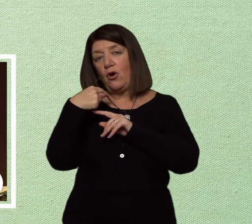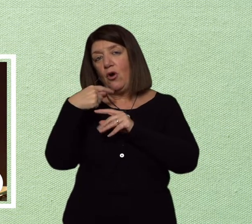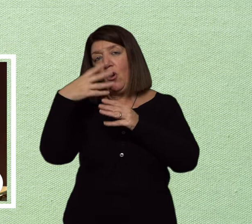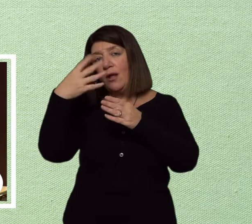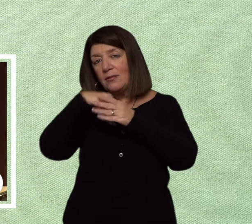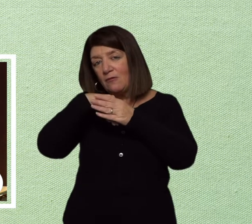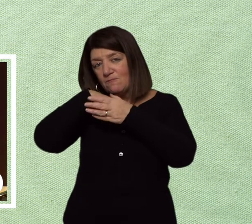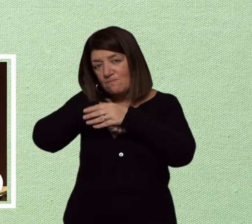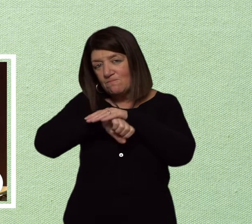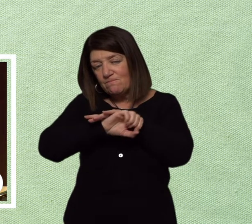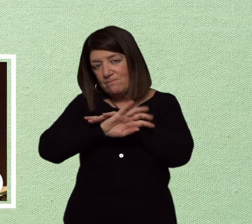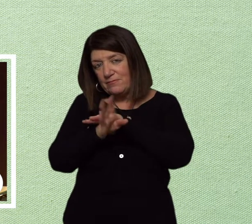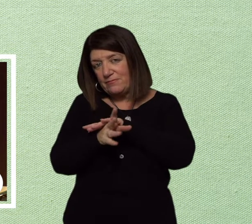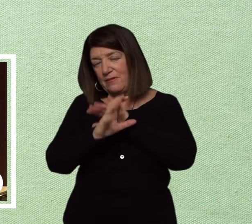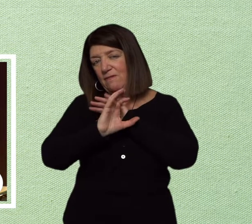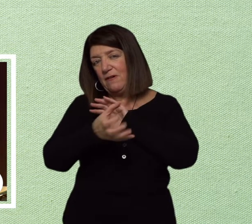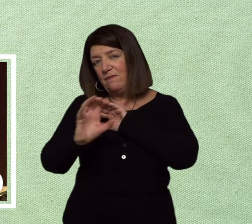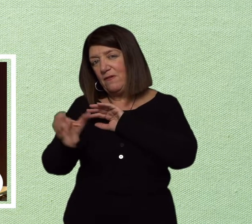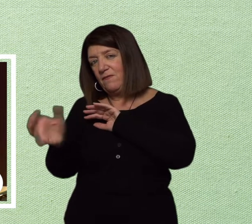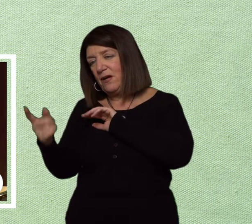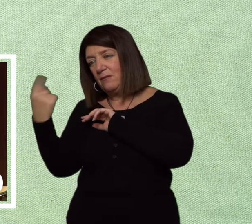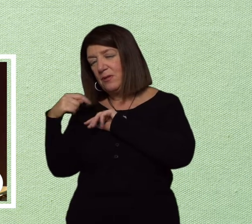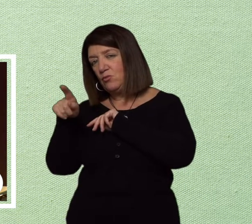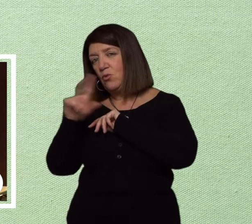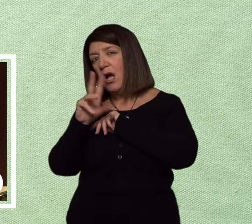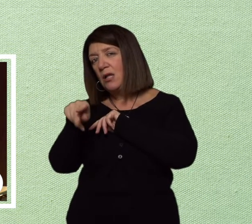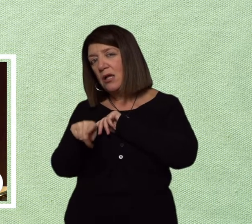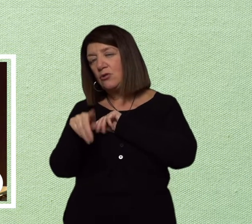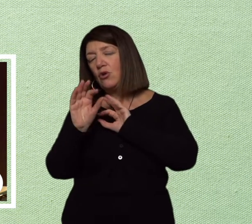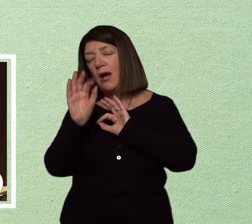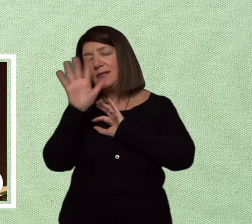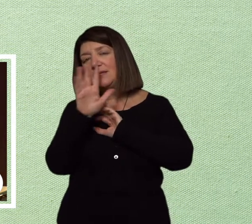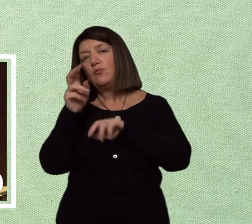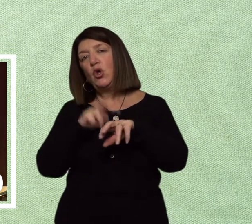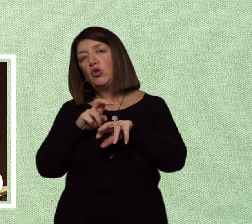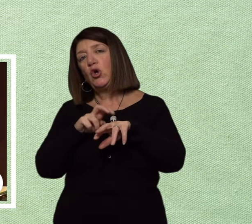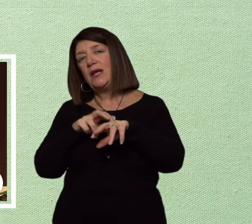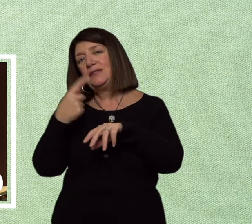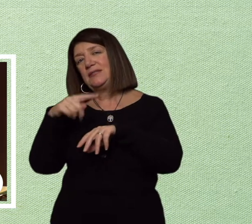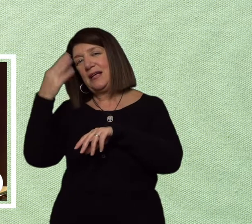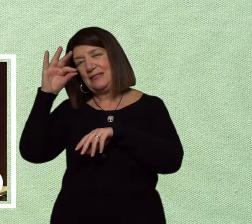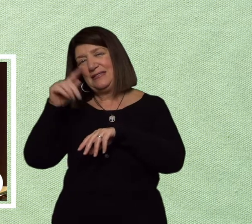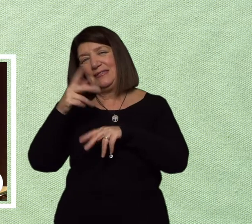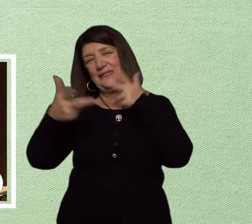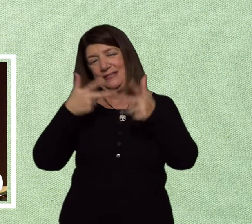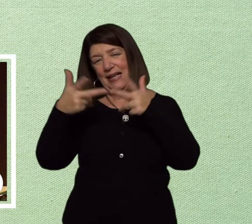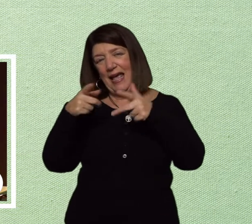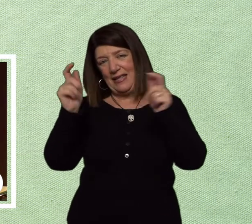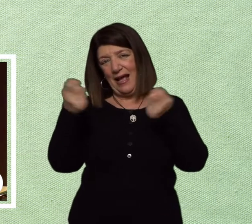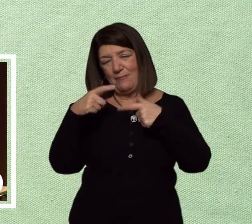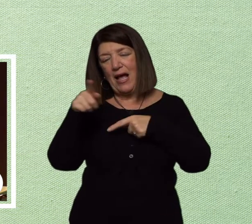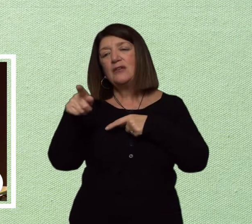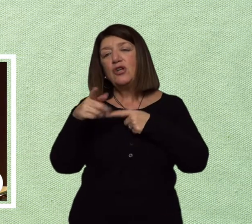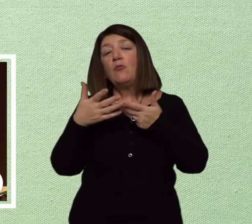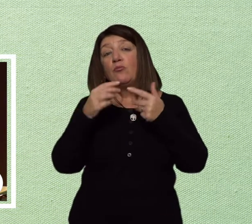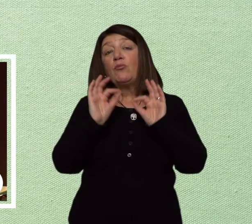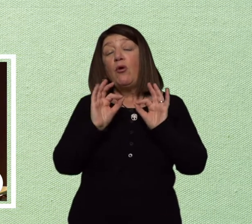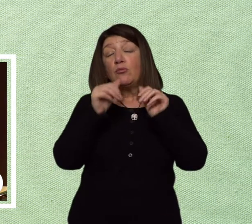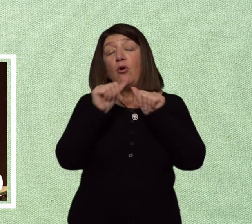per esempio alla dottoressa specializzata nella lingua dei segni, ma anche il modo in cui si